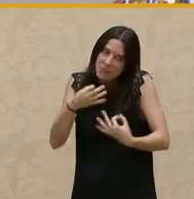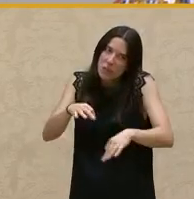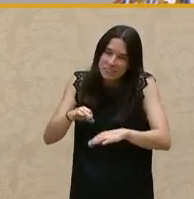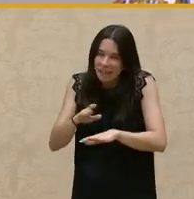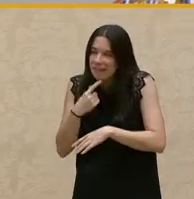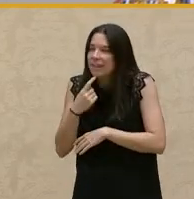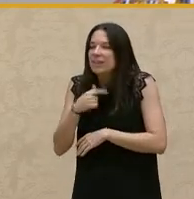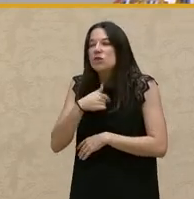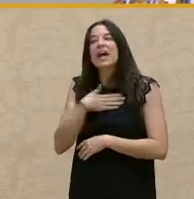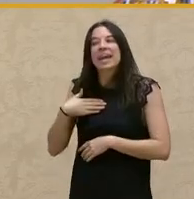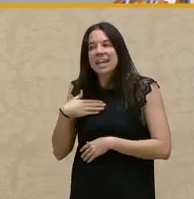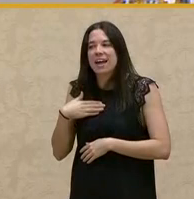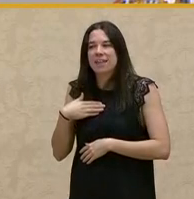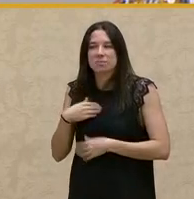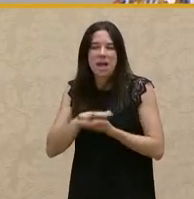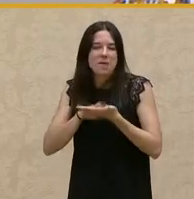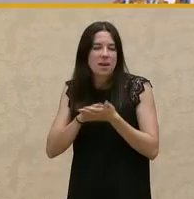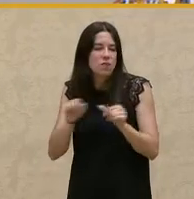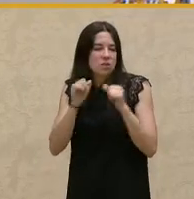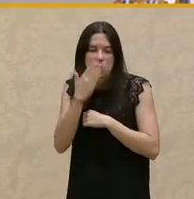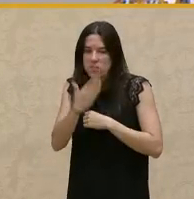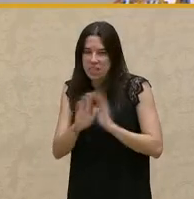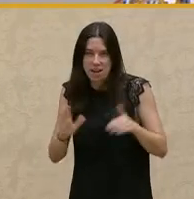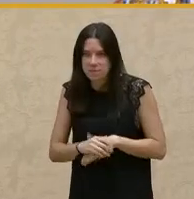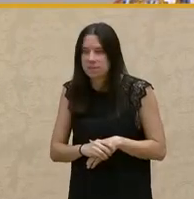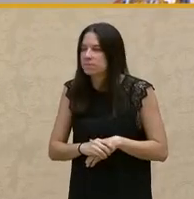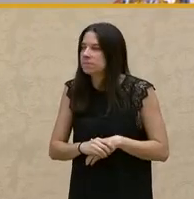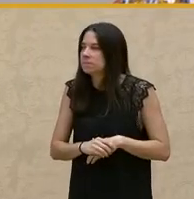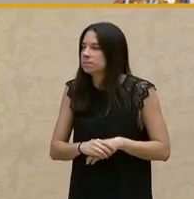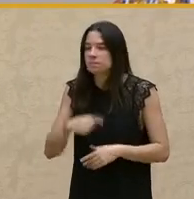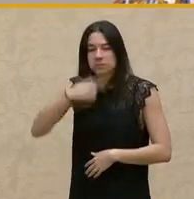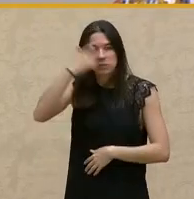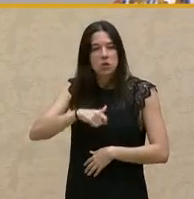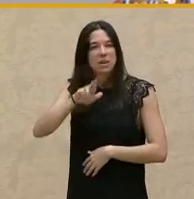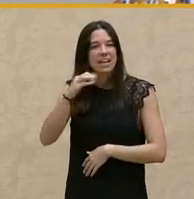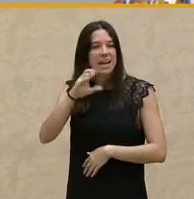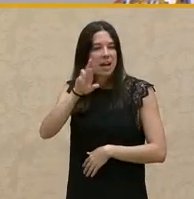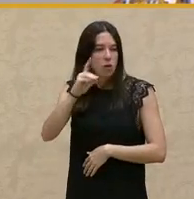lo que sí quisiera es ser muy auténtico en lo que nos digo. Yo me llamo Ricardo Gayol García,